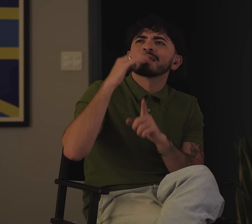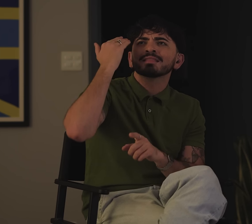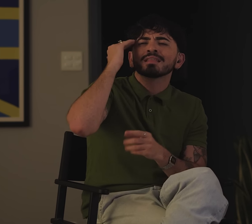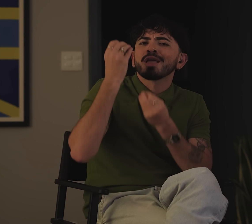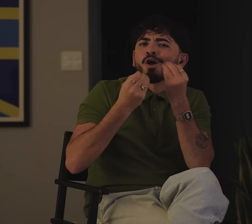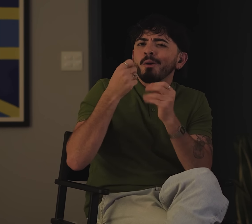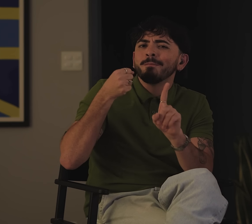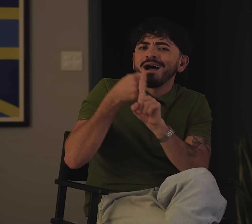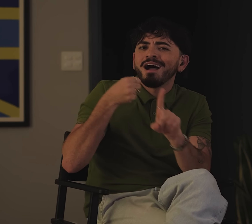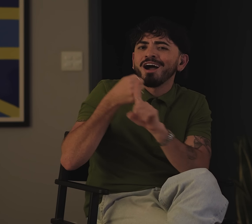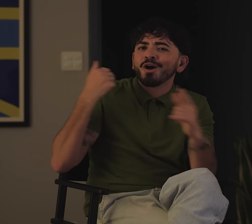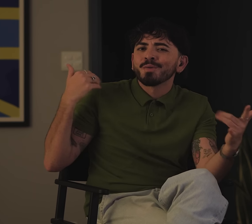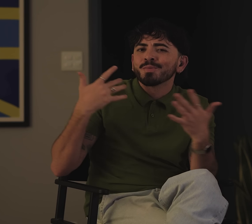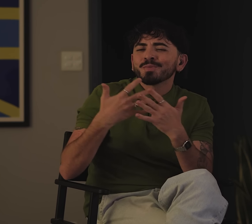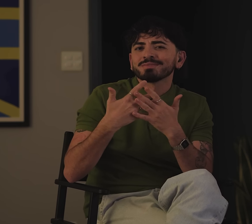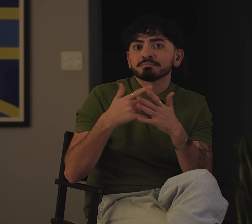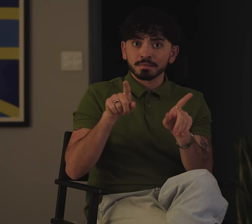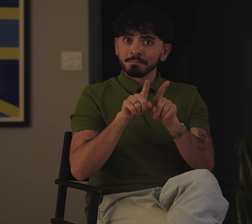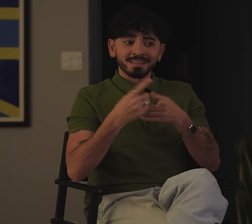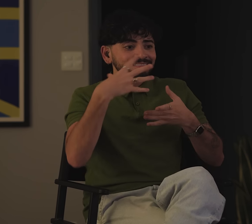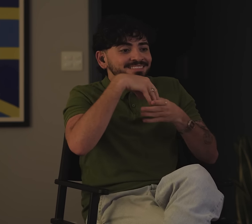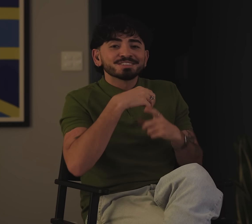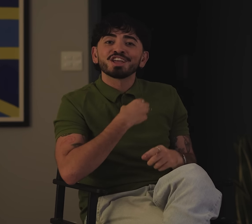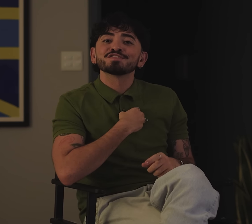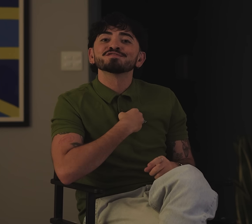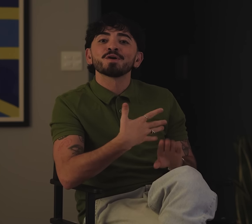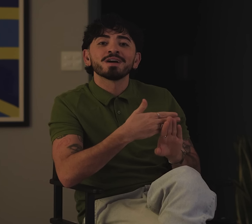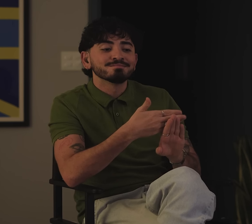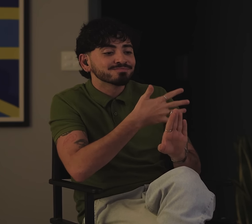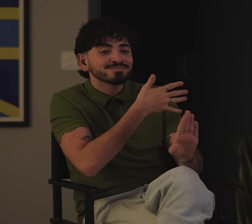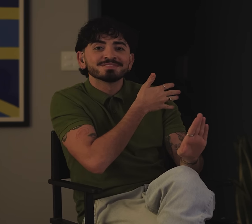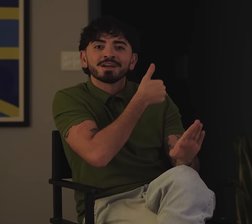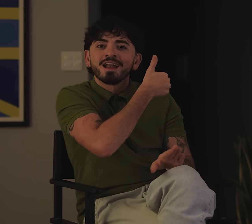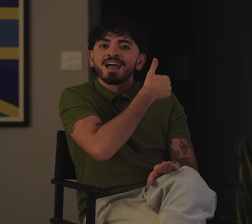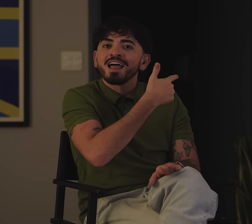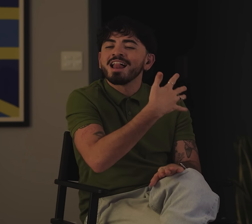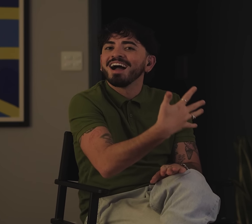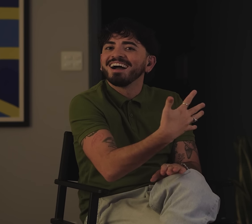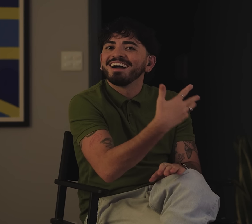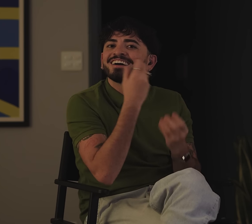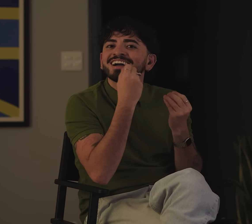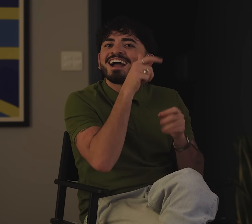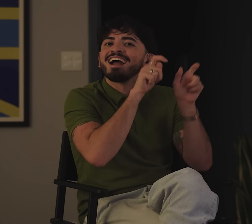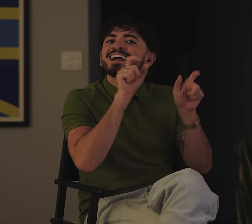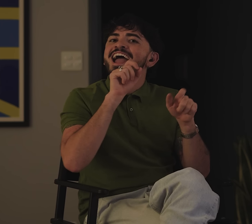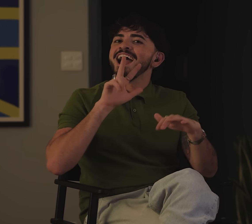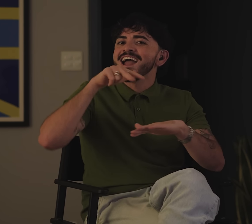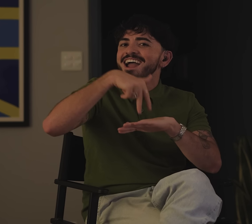Também entender toda a luta que existe até hoje… E olhar para tudo o que construímos e lembrar de cada pessoa que fez parte dessa história.